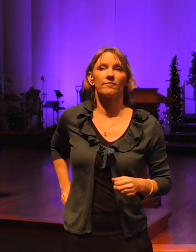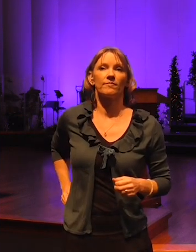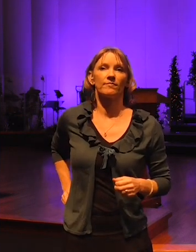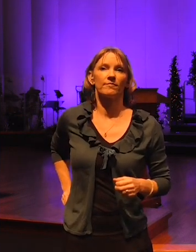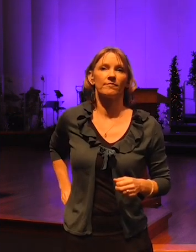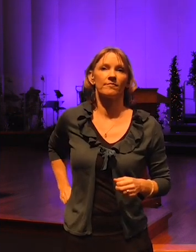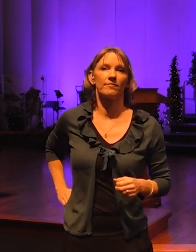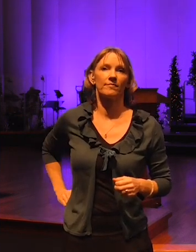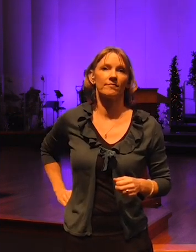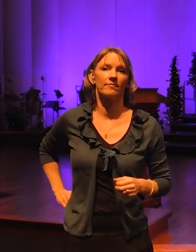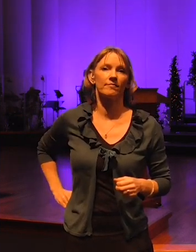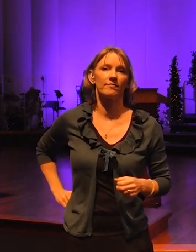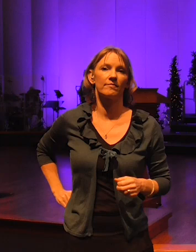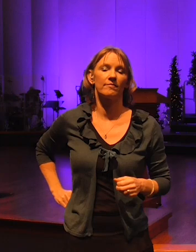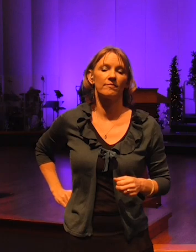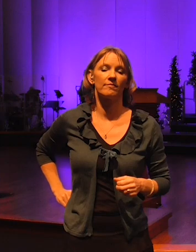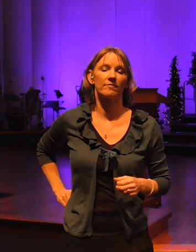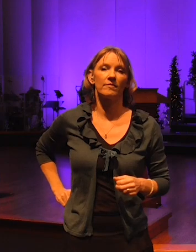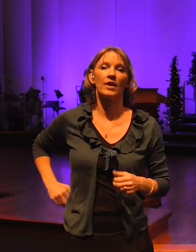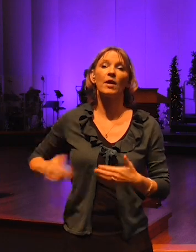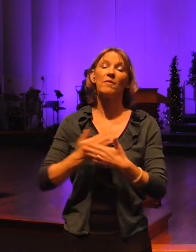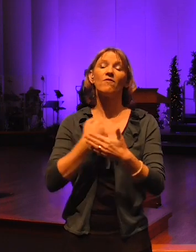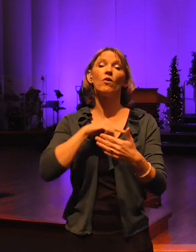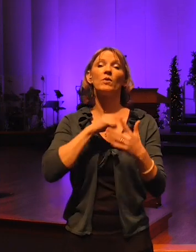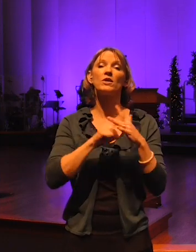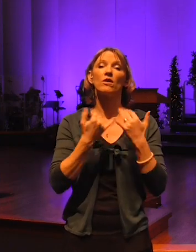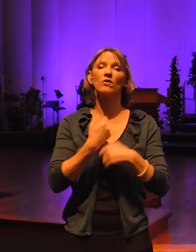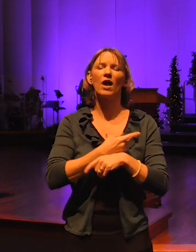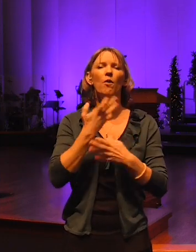queremos darle un vistazo a algunas cosas que se avecinan en la iglesia Mile High para usted y